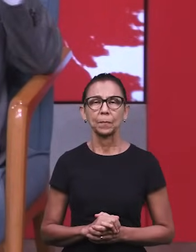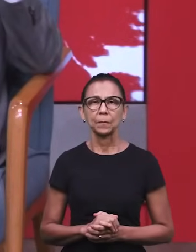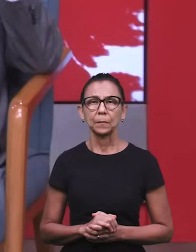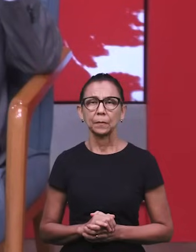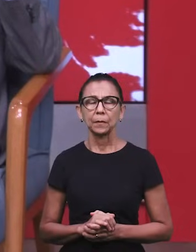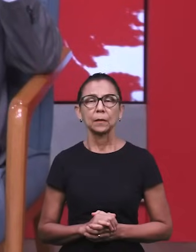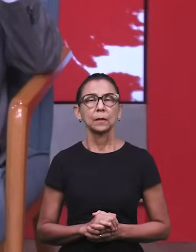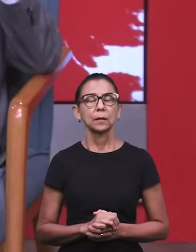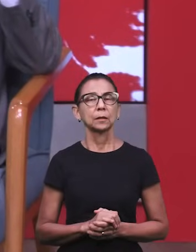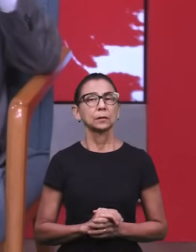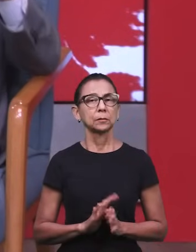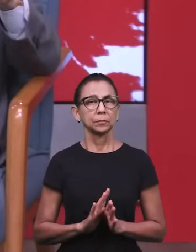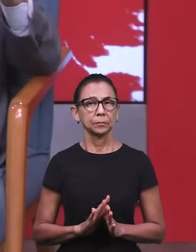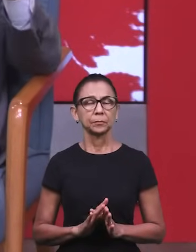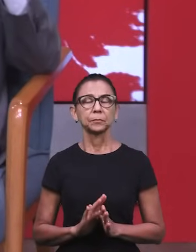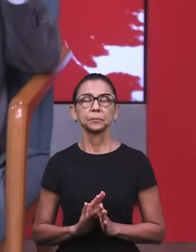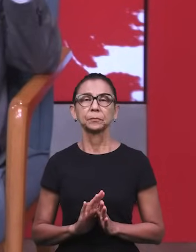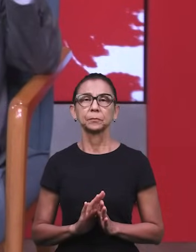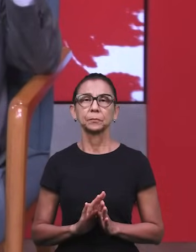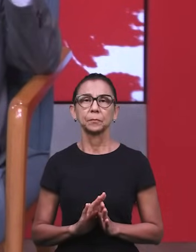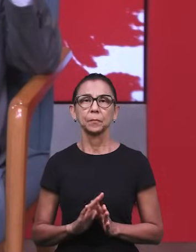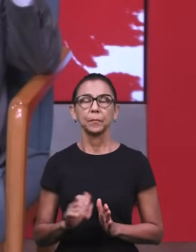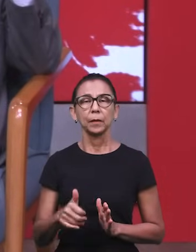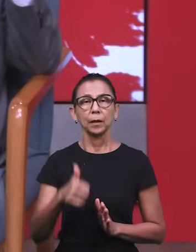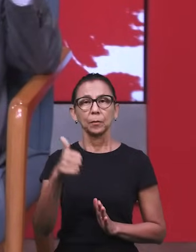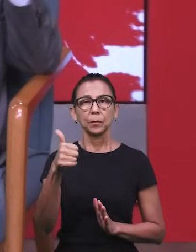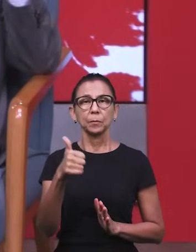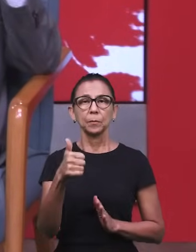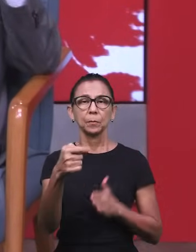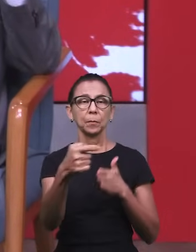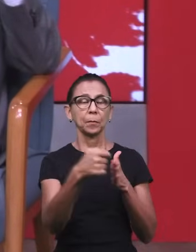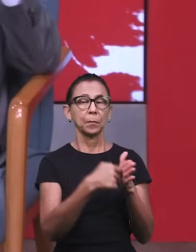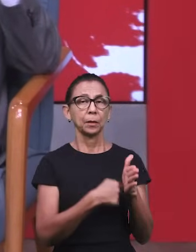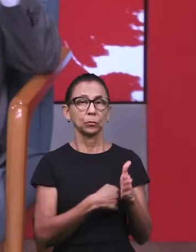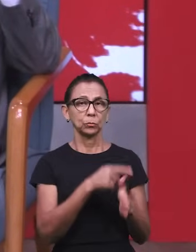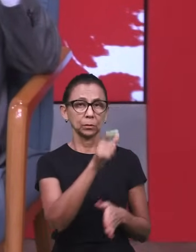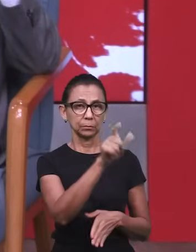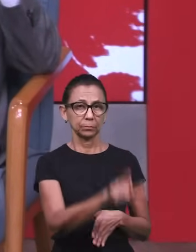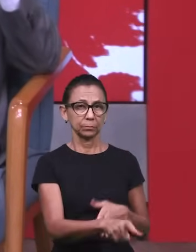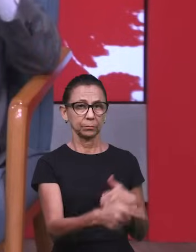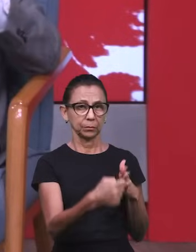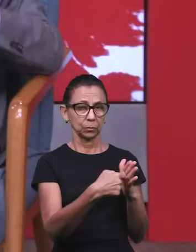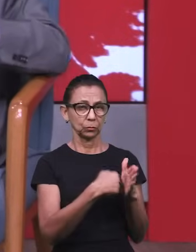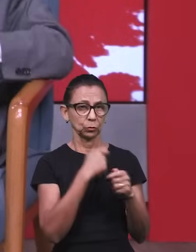ele me fez por isso que eu abro esse parêntese para conversar com os irmãos a primeira pergunta